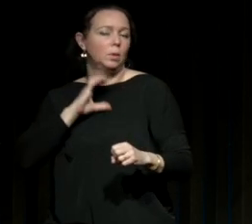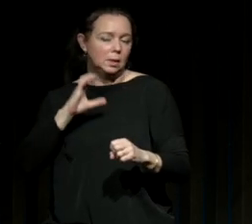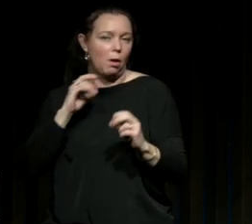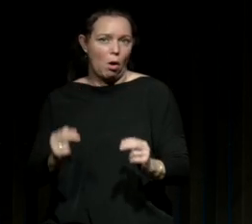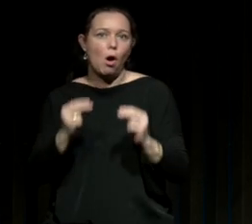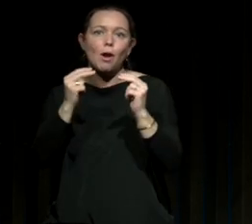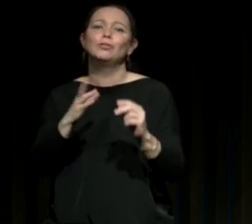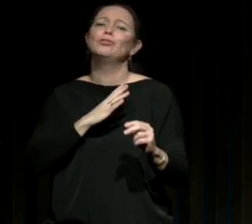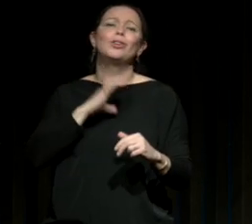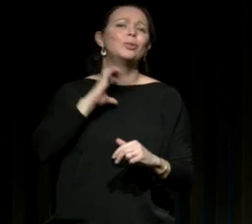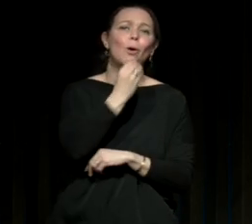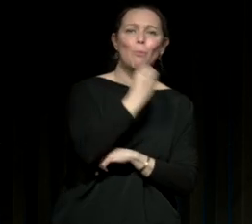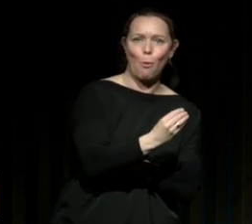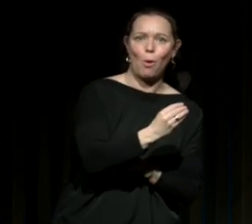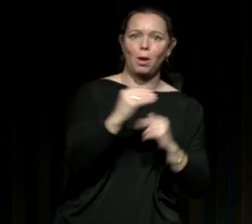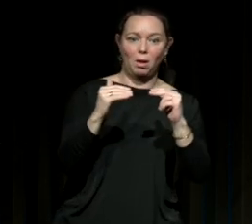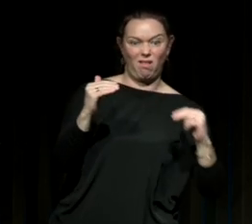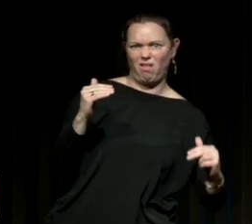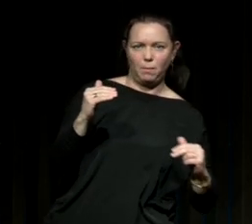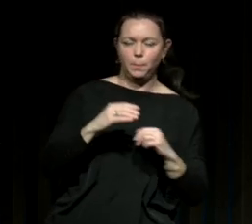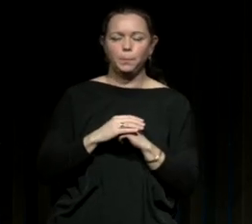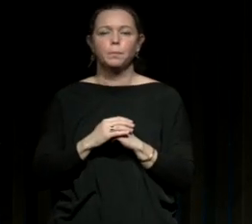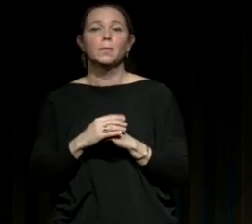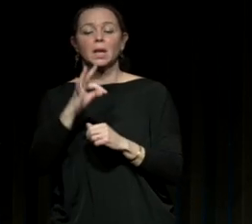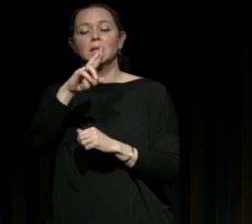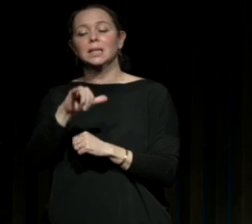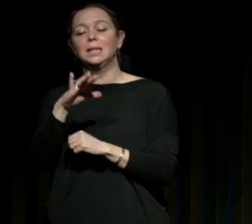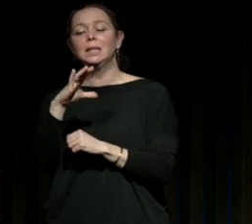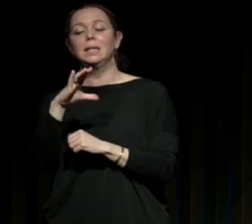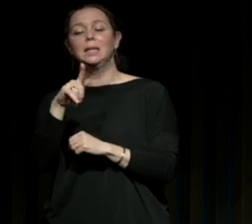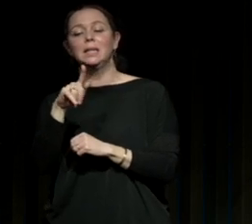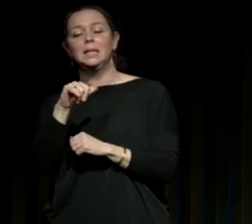bon cholestérol et plus bas des triglycérides qui sont élevés et une fréquence cardiaque